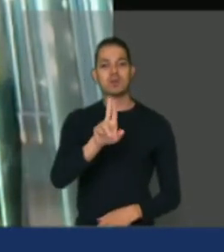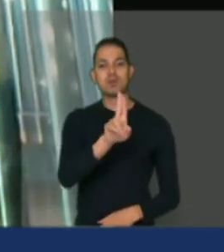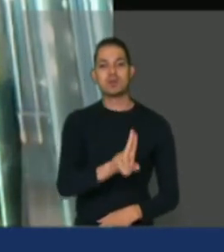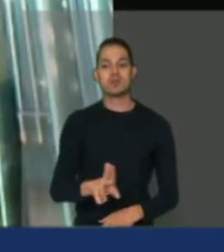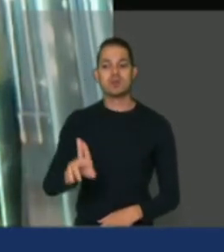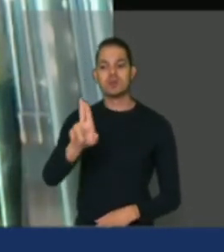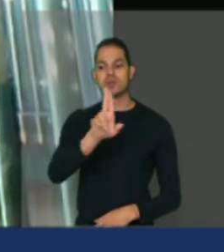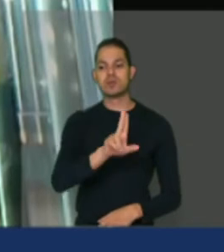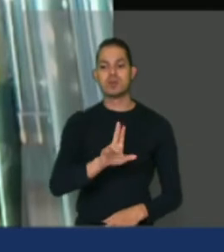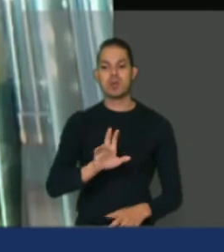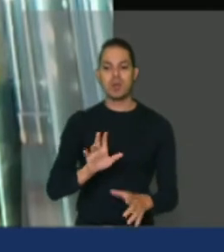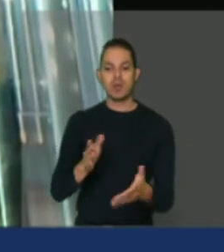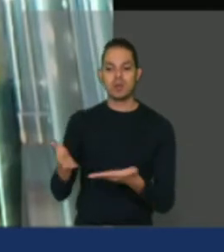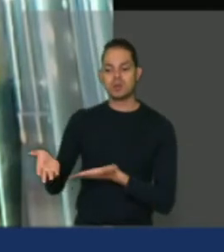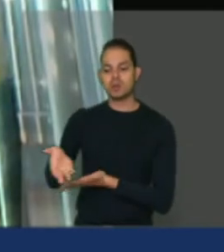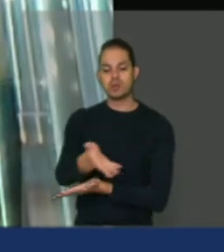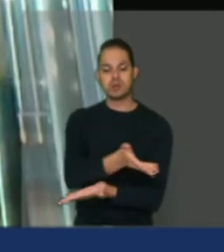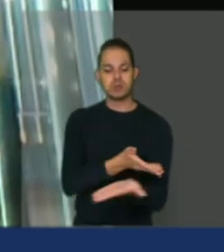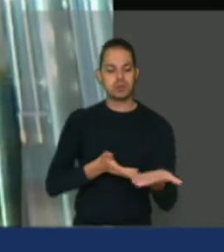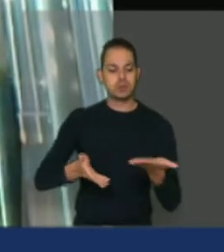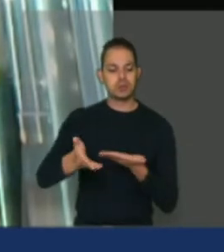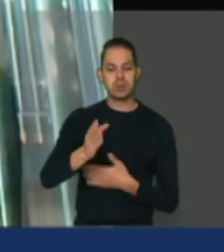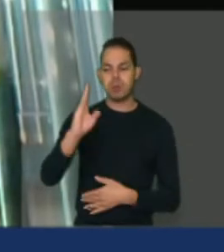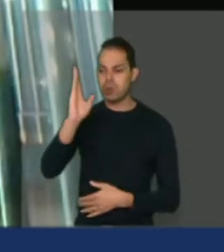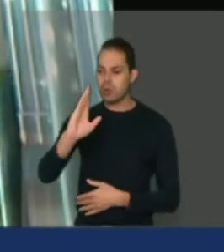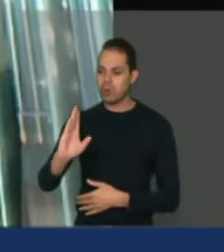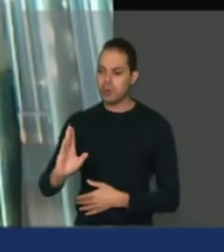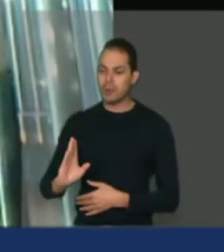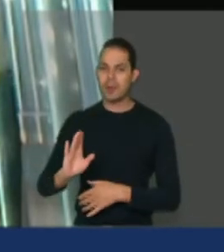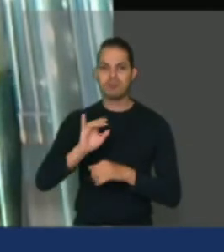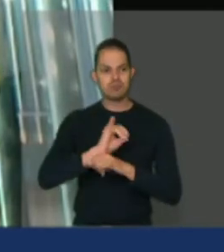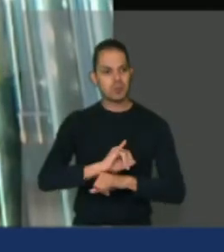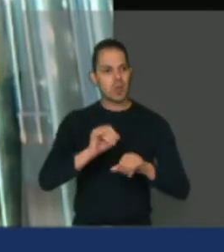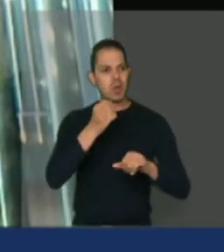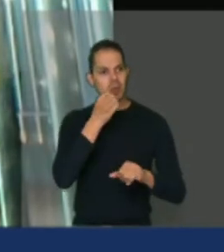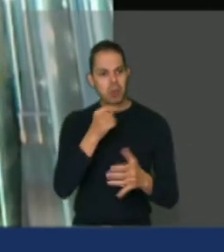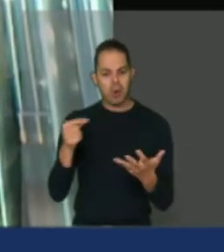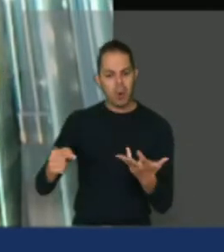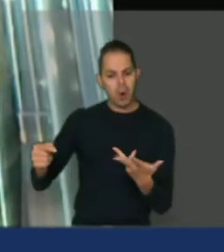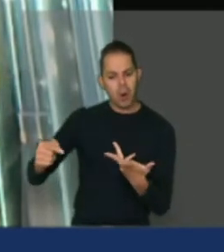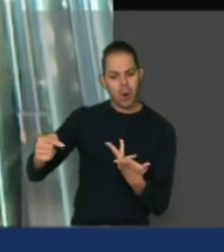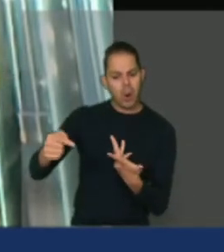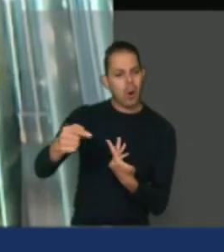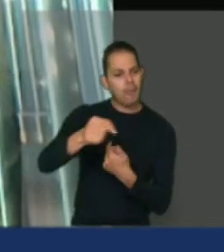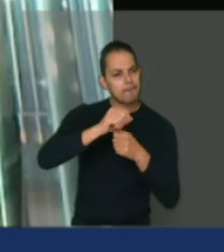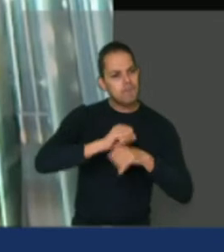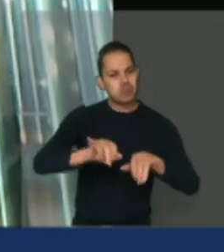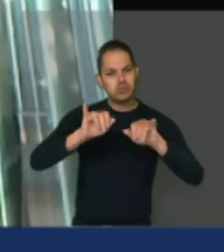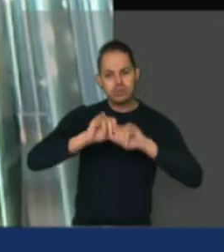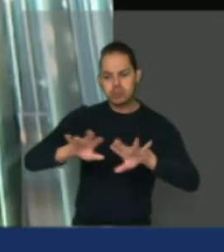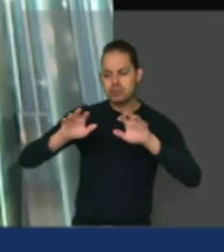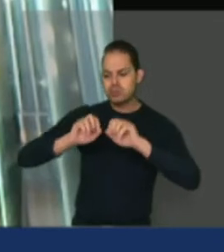O PAÍS MARAVILHOSO QUE NÓS TEMOS, TODAS AS NOSSAS CONQUISTAS. EU, COMO PARANAENSE, QUERO AQUI